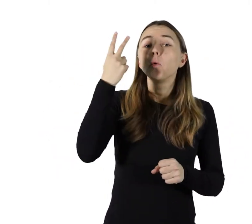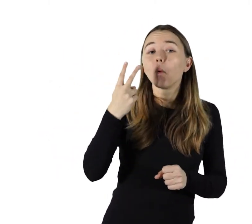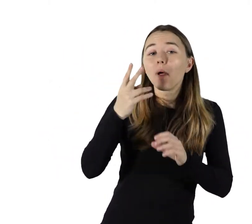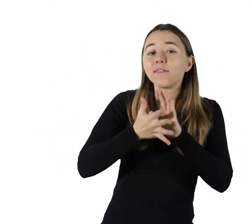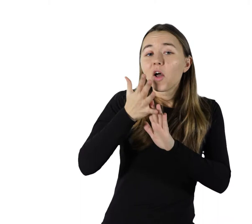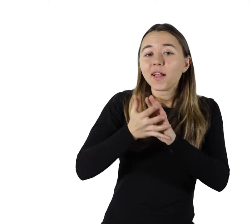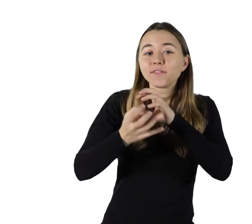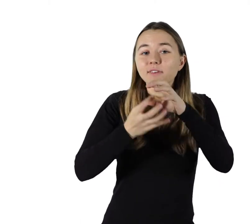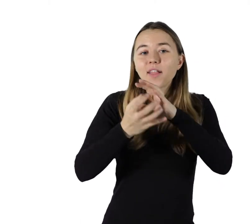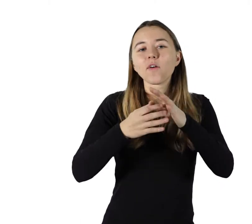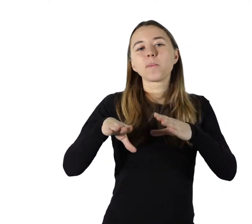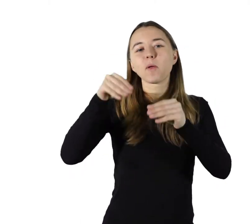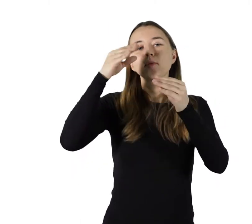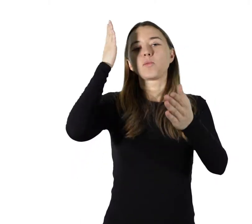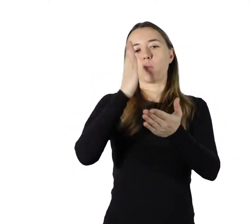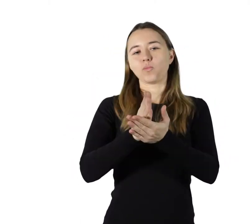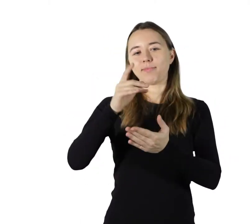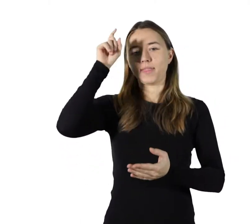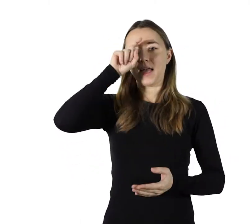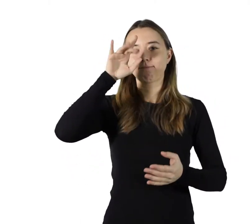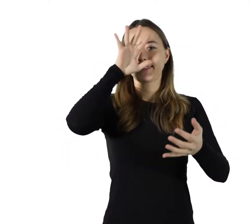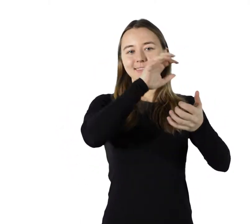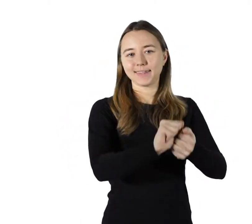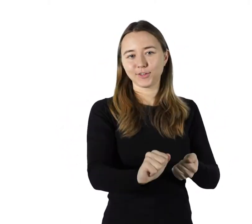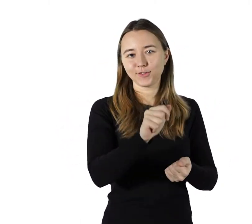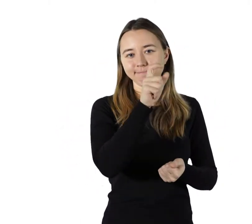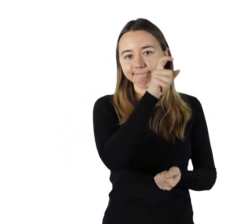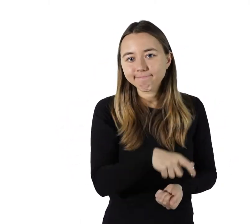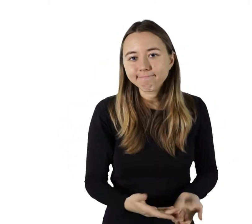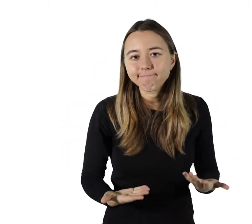został zniszczony przez Niemców na początku II wojny światowej.